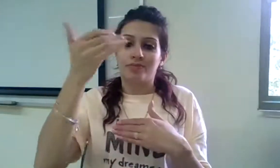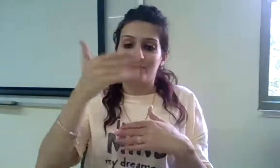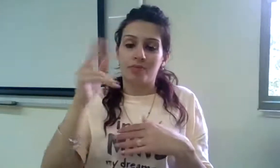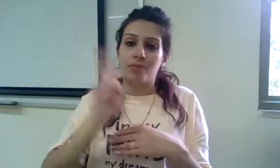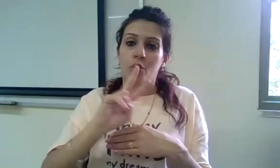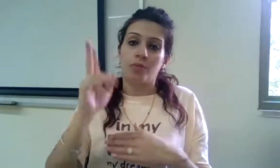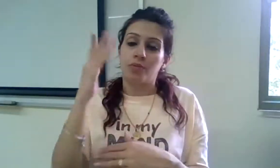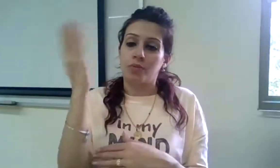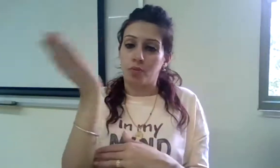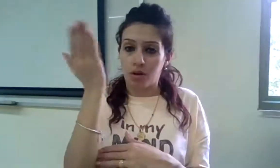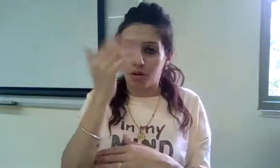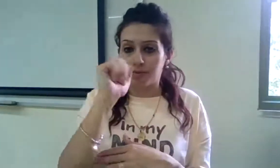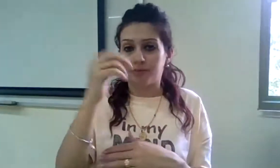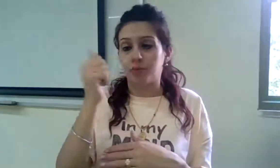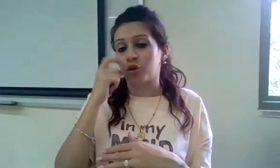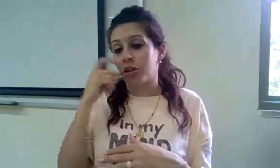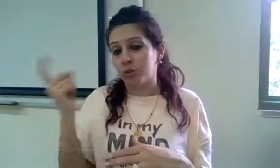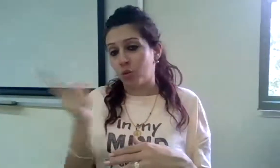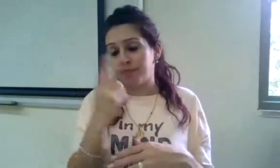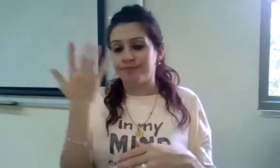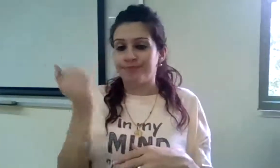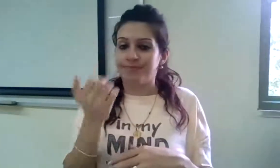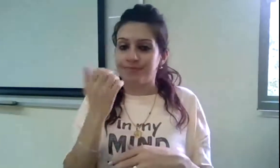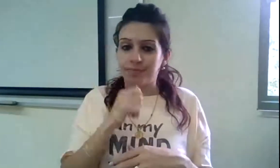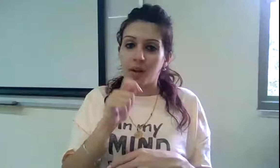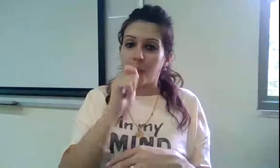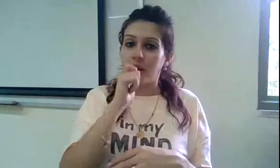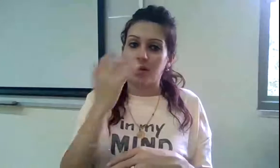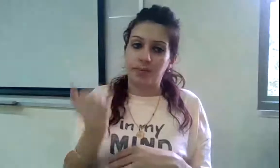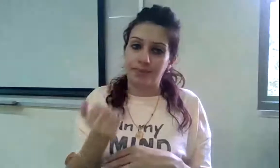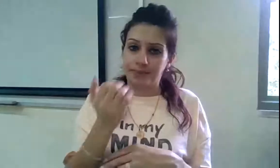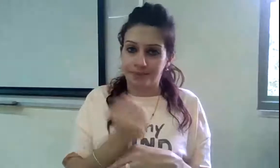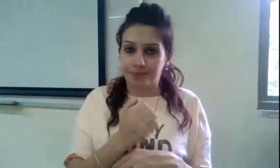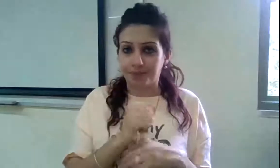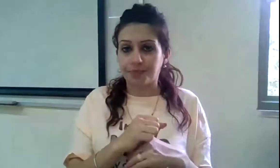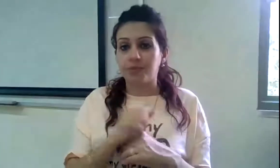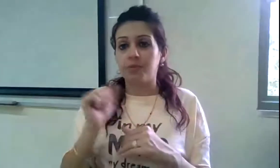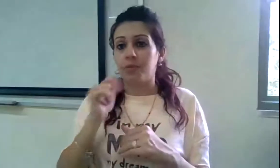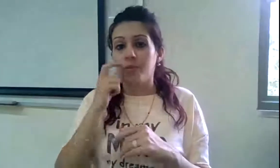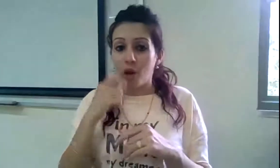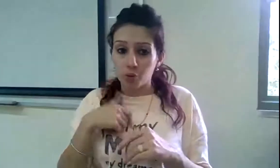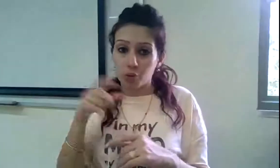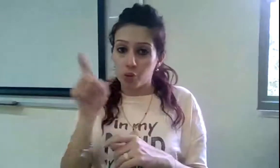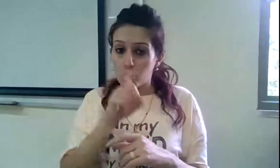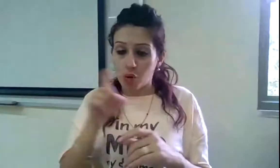من استخدام خاصية المحادثة لطرح أسئلتكم وتعليقاتكم